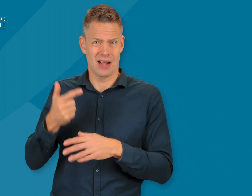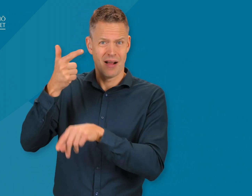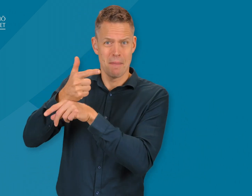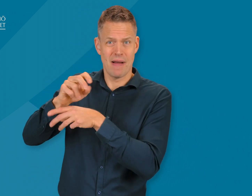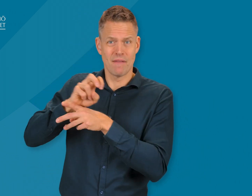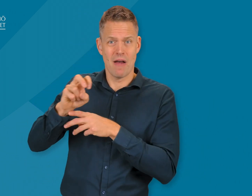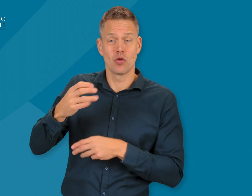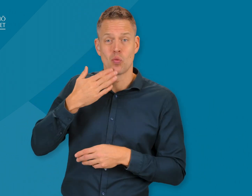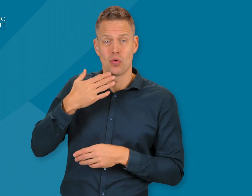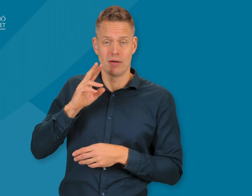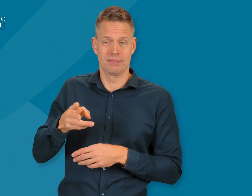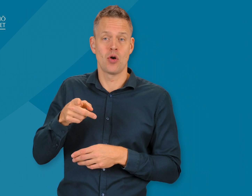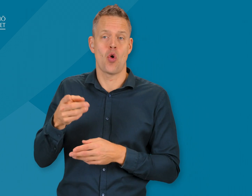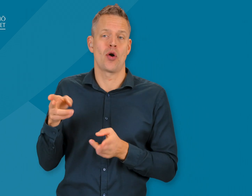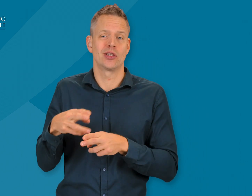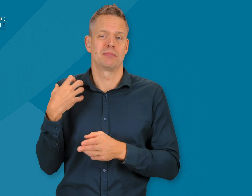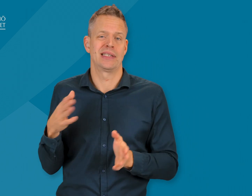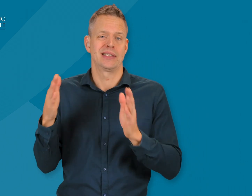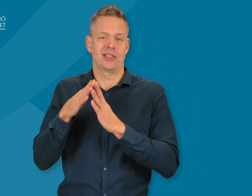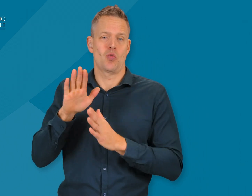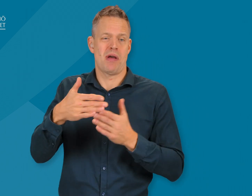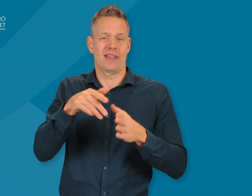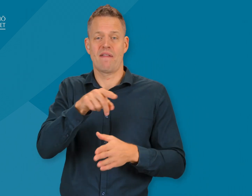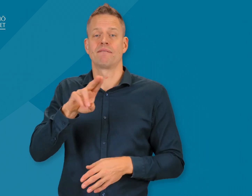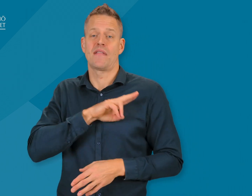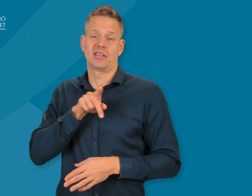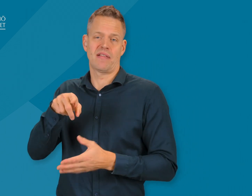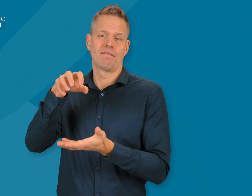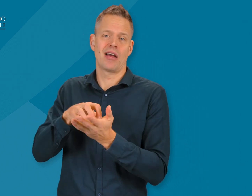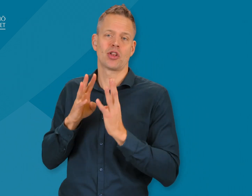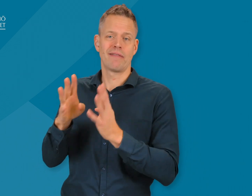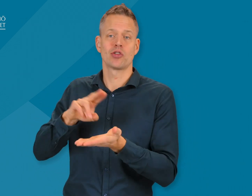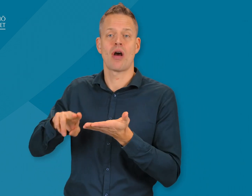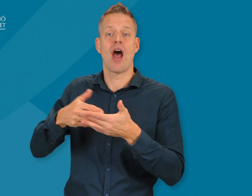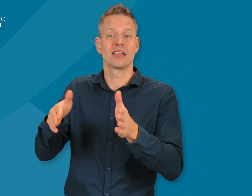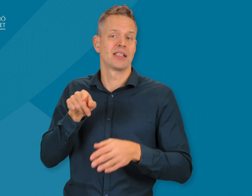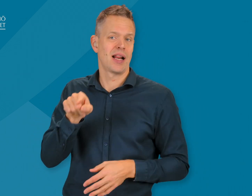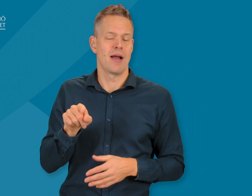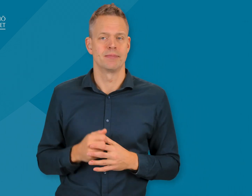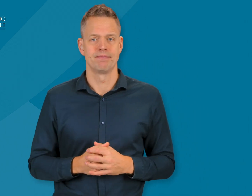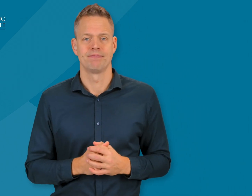Kameravalvonnasta oikeusministeriön tiloissa vastaa valtioneuvoston kanslia.